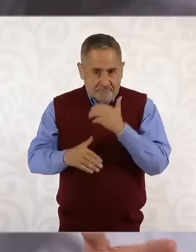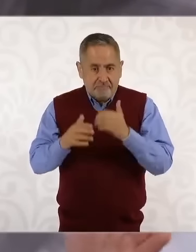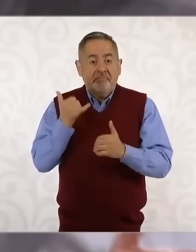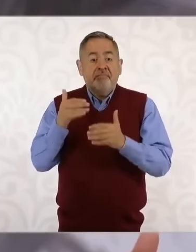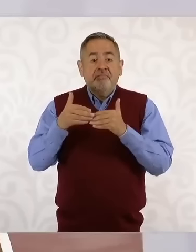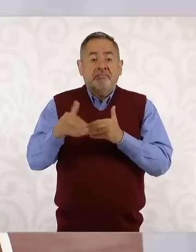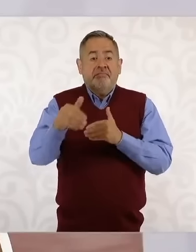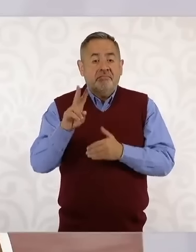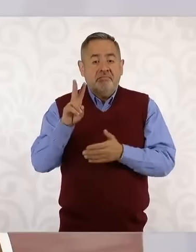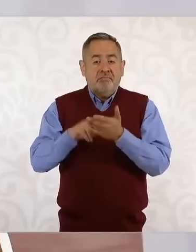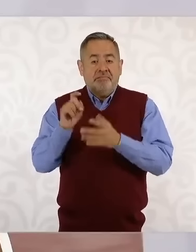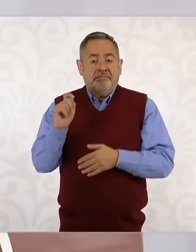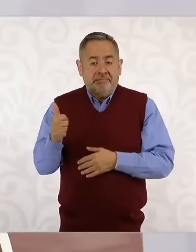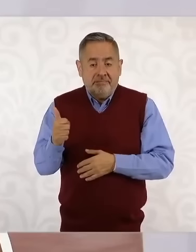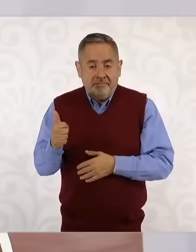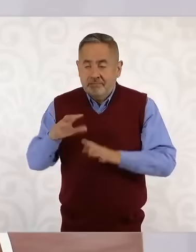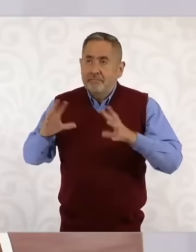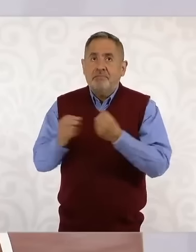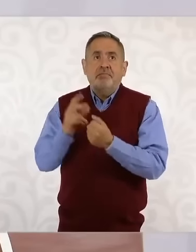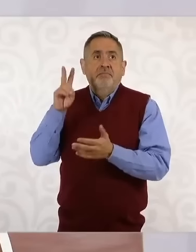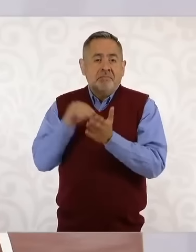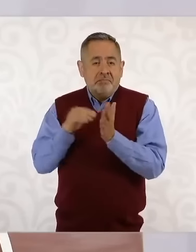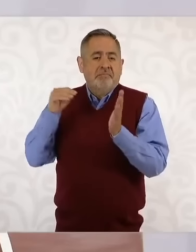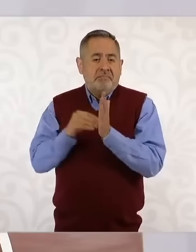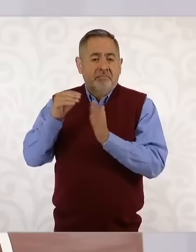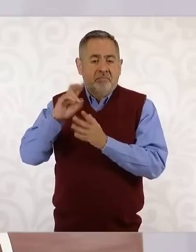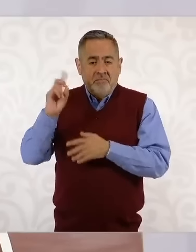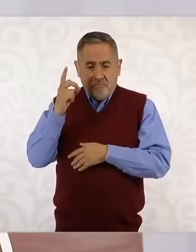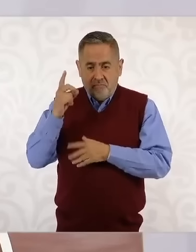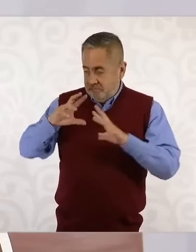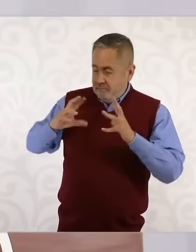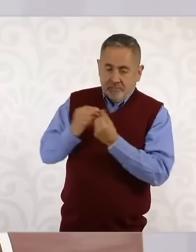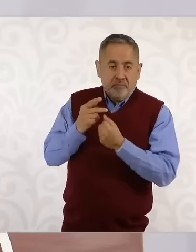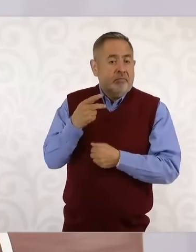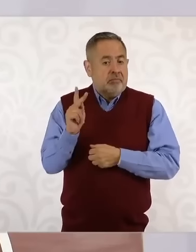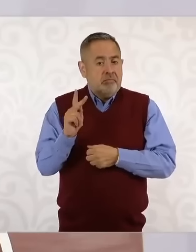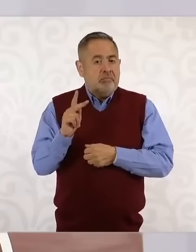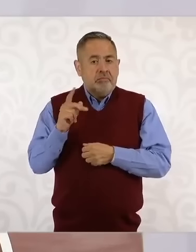en 2026 que suban suman más de 2,000 millones de dólares en general, pero durante todo el sexenio